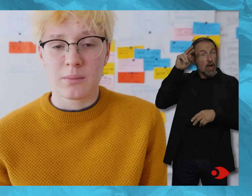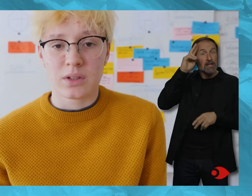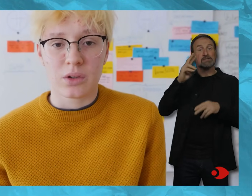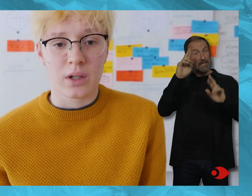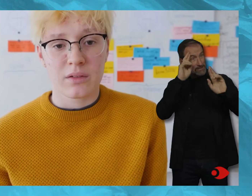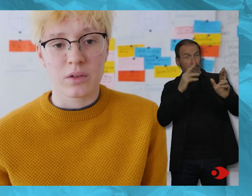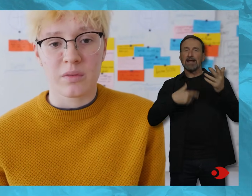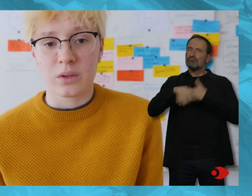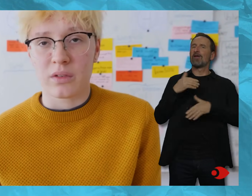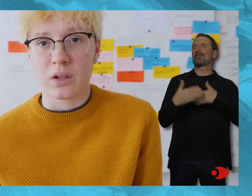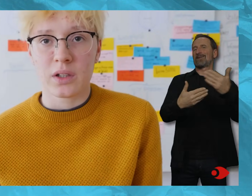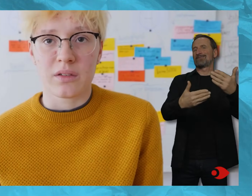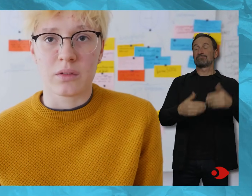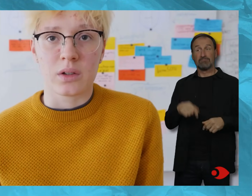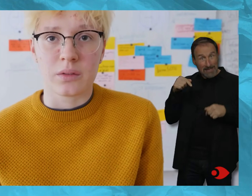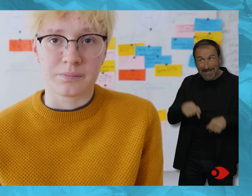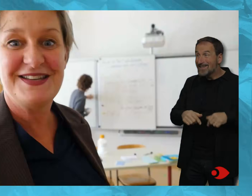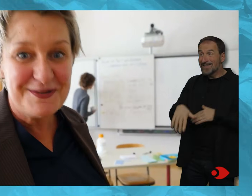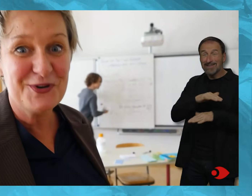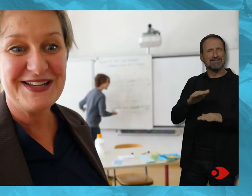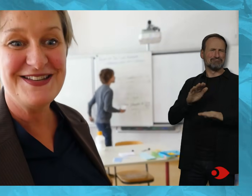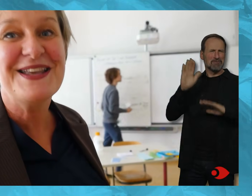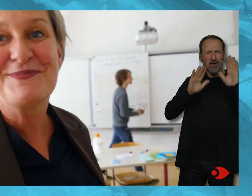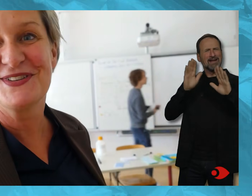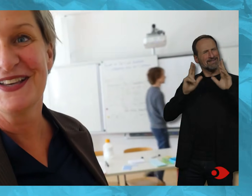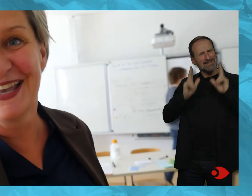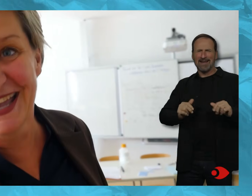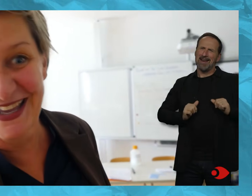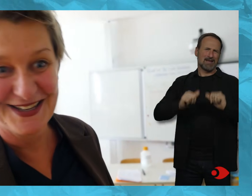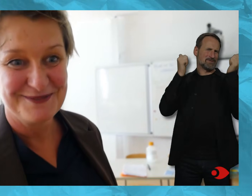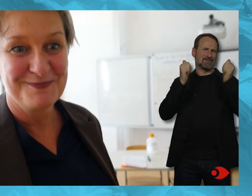und mit Toleranz und Respekt uns alle weiterzuentwickeln. Die Demokratie lebt hier: